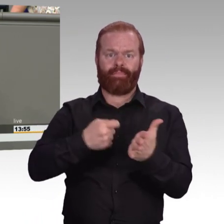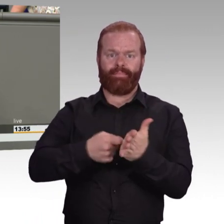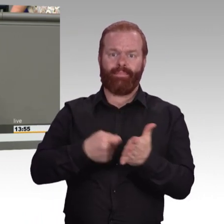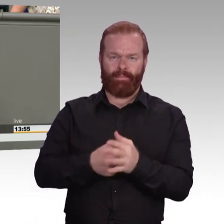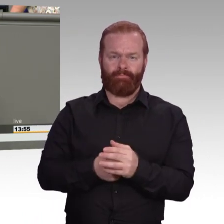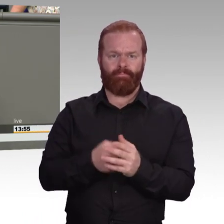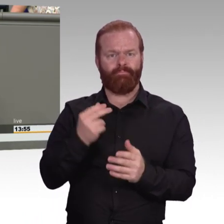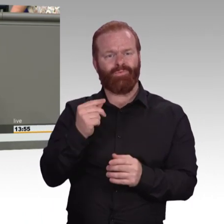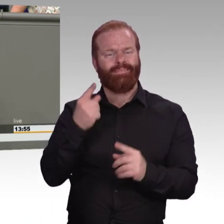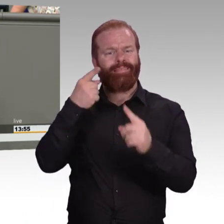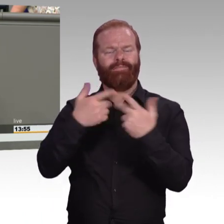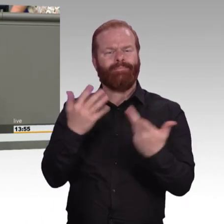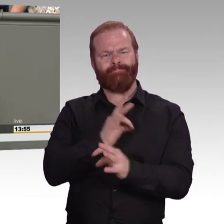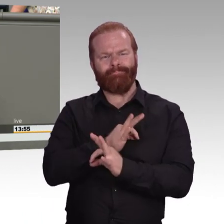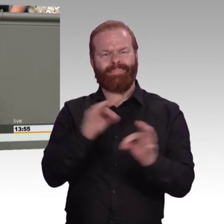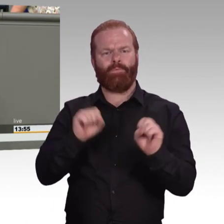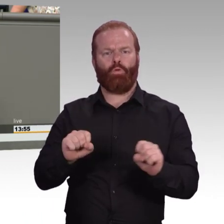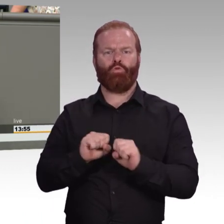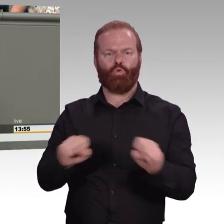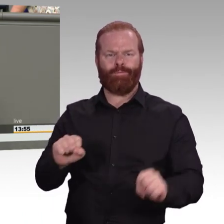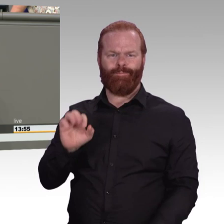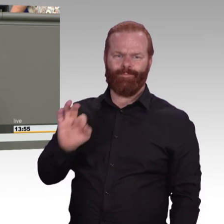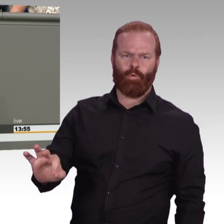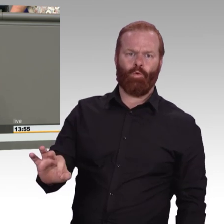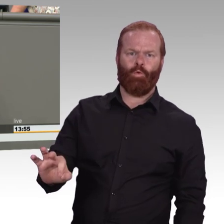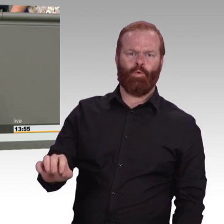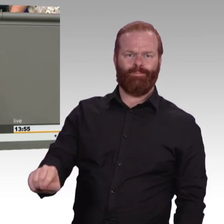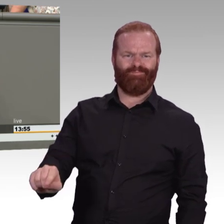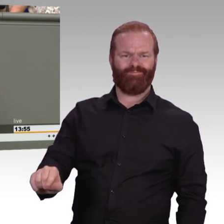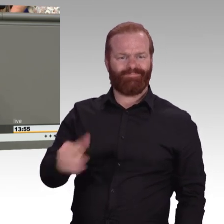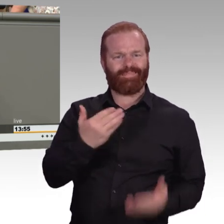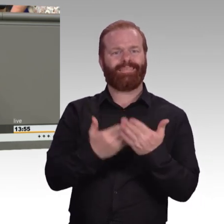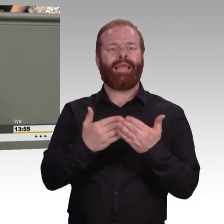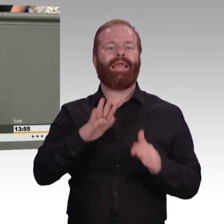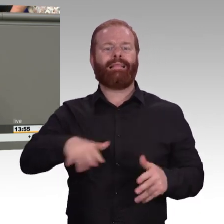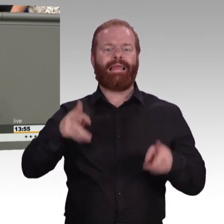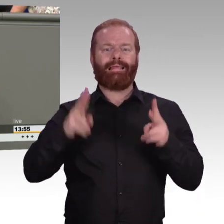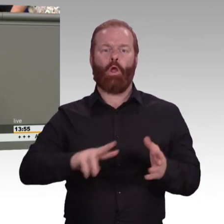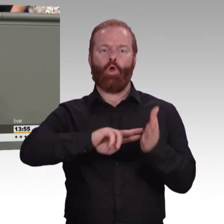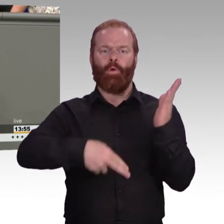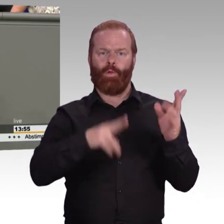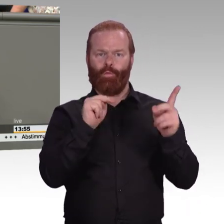und sie sollten nicht kämpfen müssen, um mit ihrem Kind zu ihrem Recht zu kommen. Lassen Sie uns einen Ruck geben,